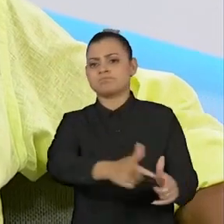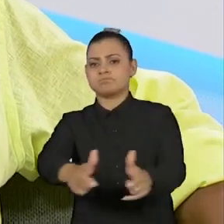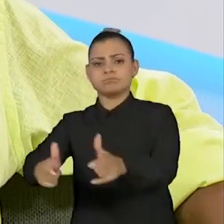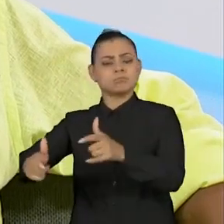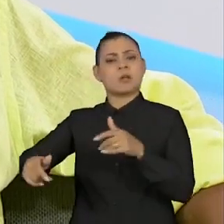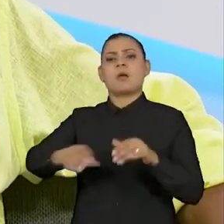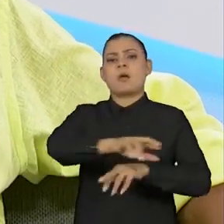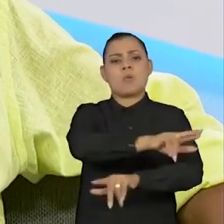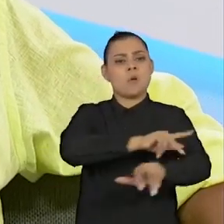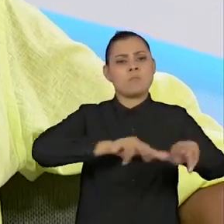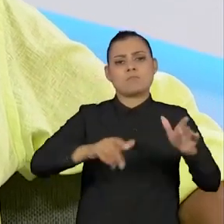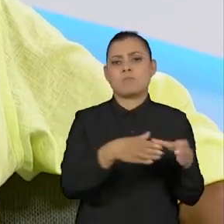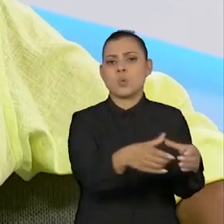da vida brasileira.